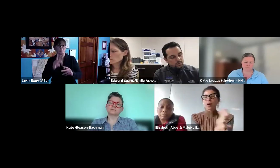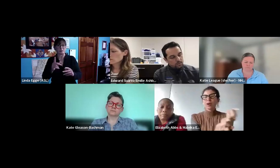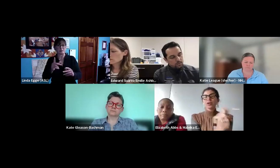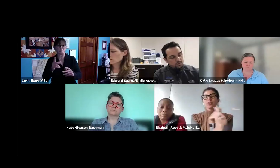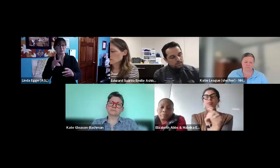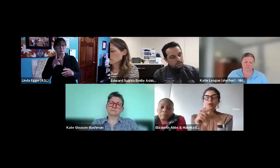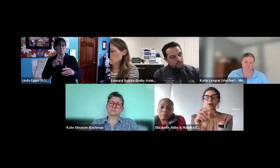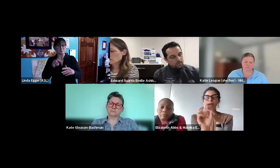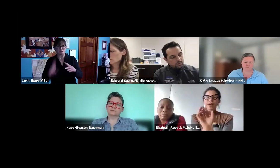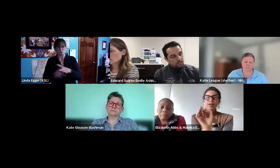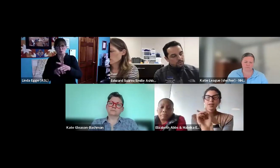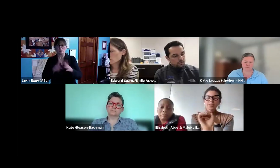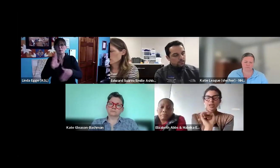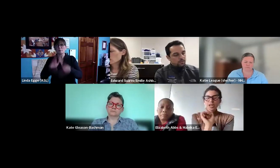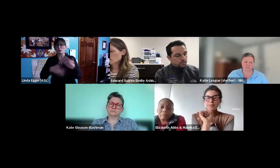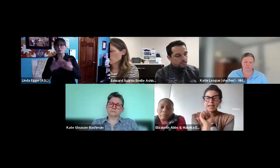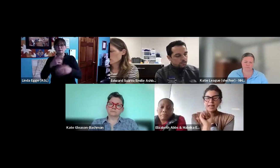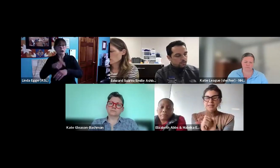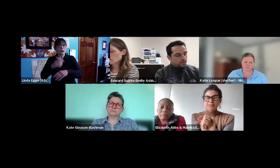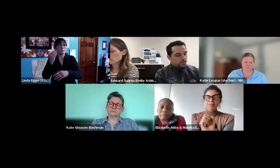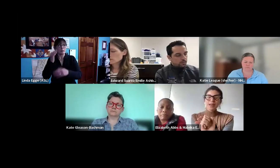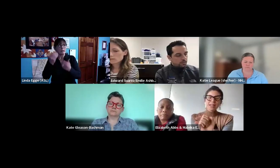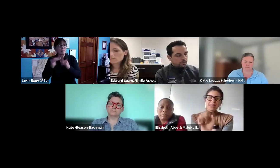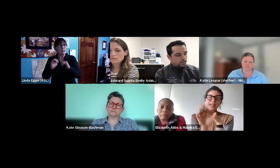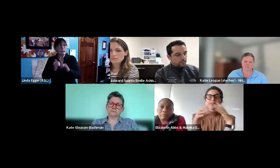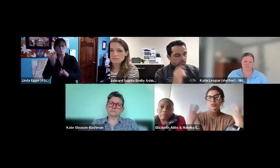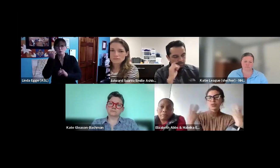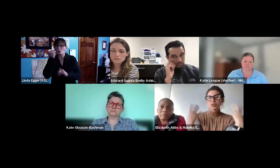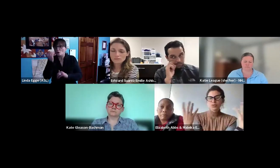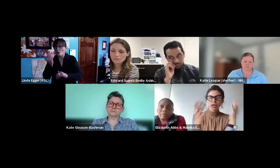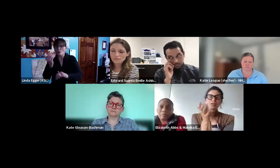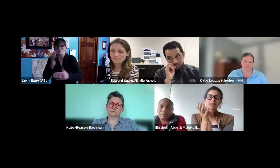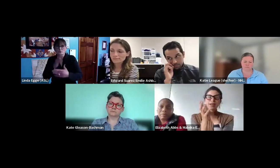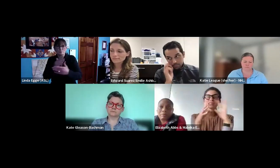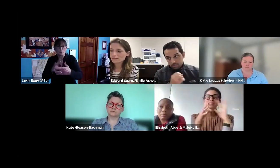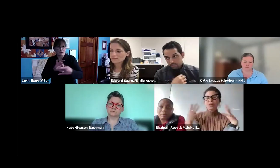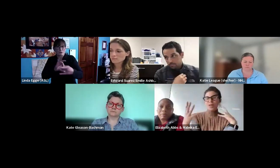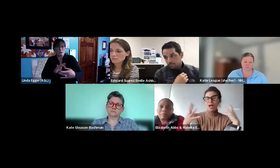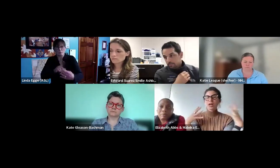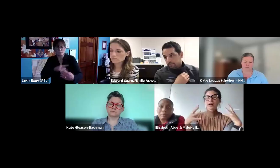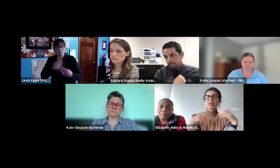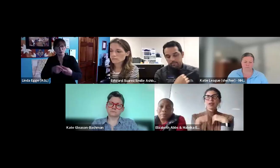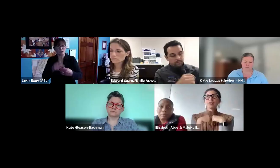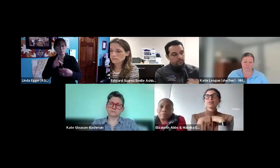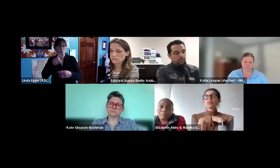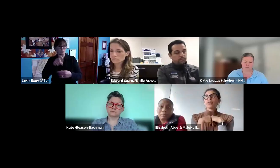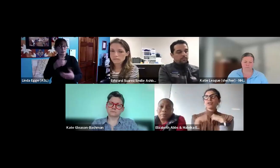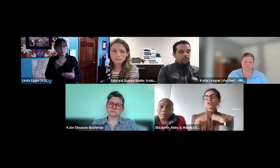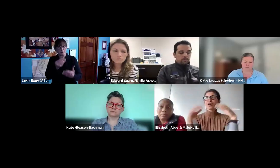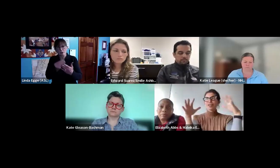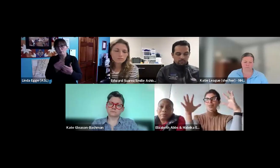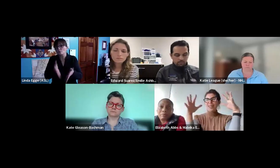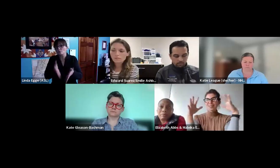Sí, adelante. [Jarita] Ok, perdón por eso, Pam. Pensé que era mi turno. Solo quiero decir,